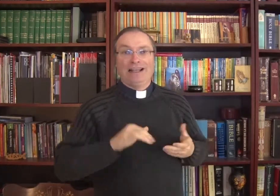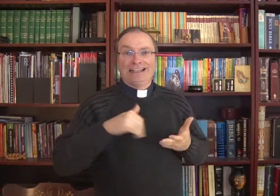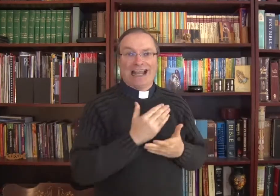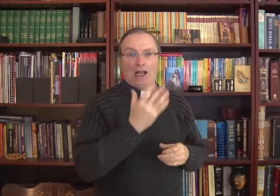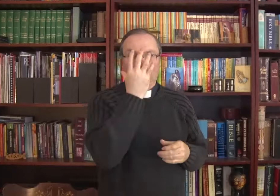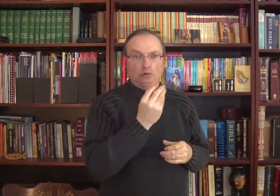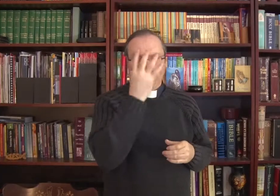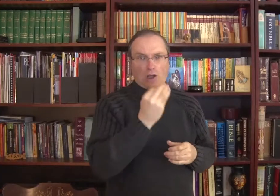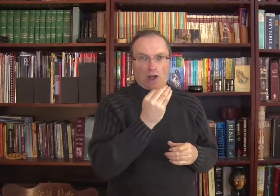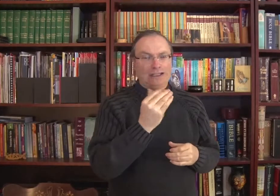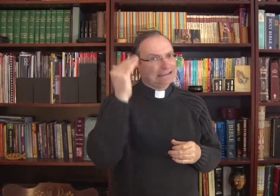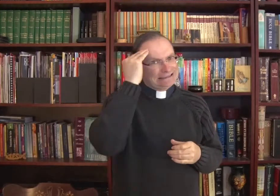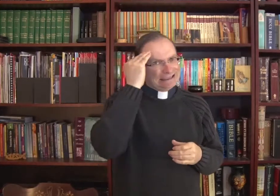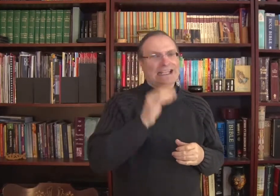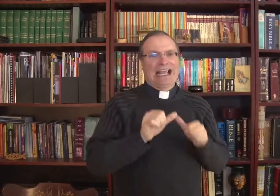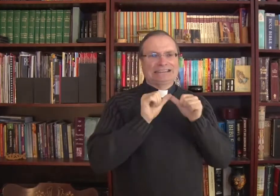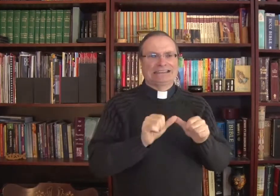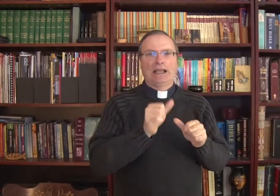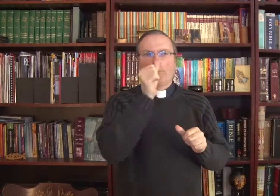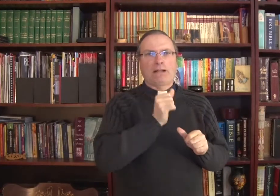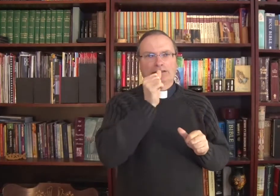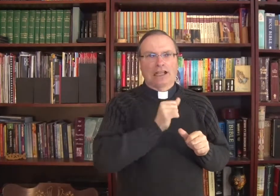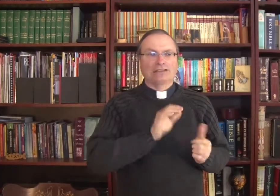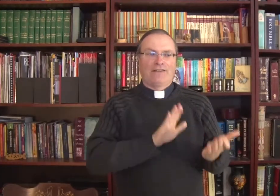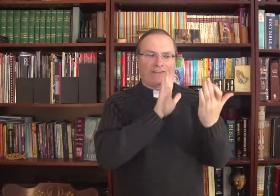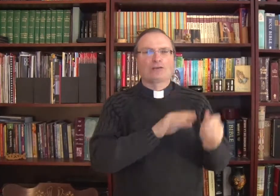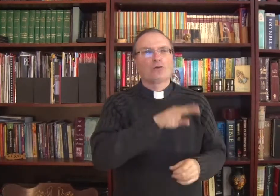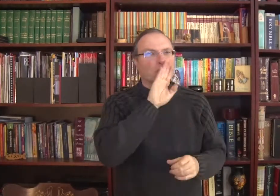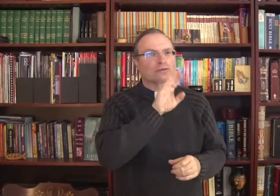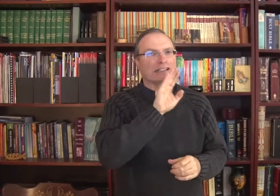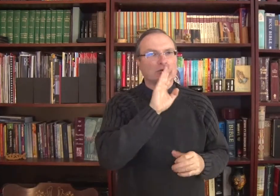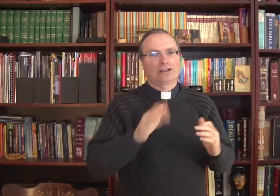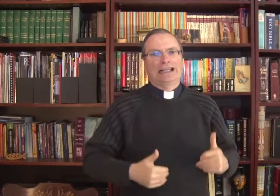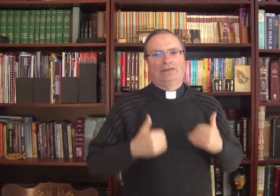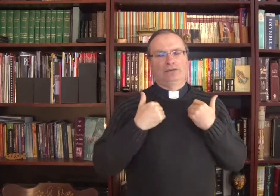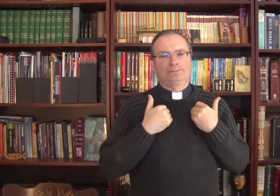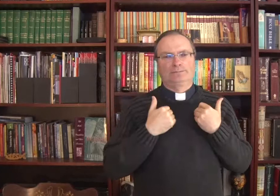car la douceur sait rester patiente face aux frustrations de la vie.